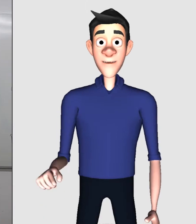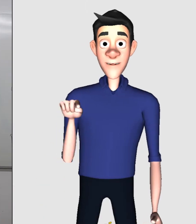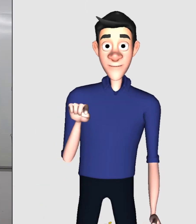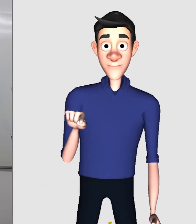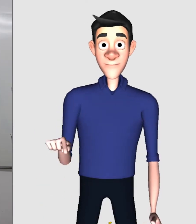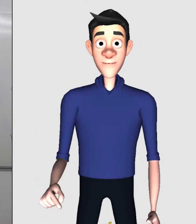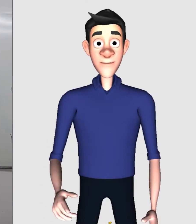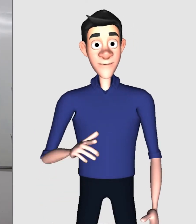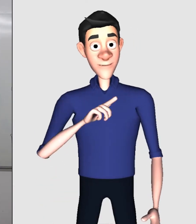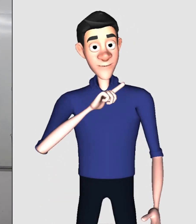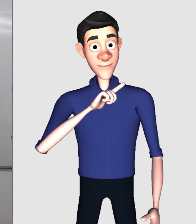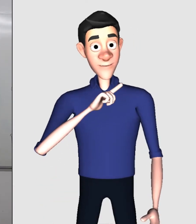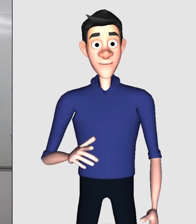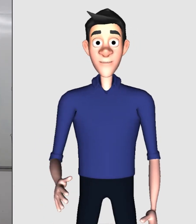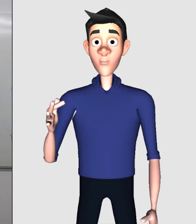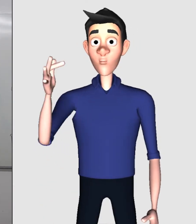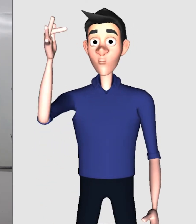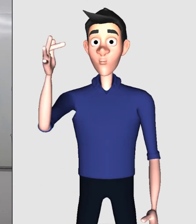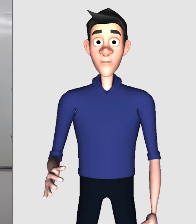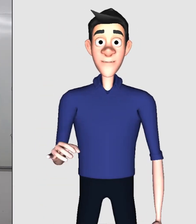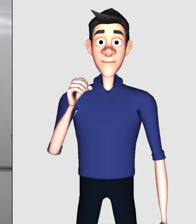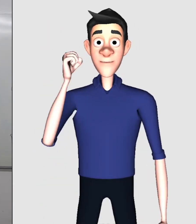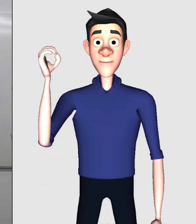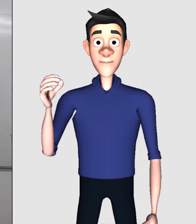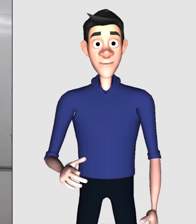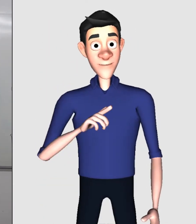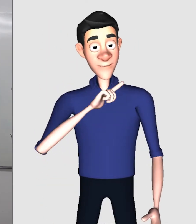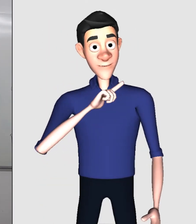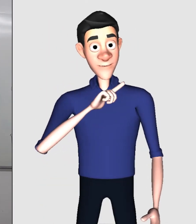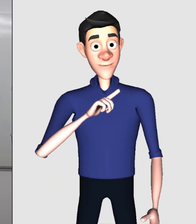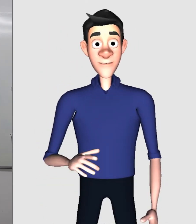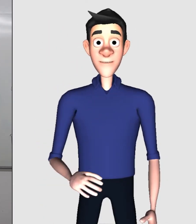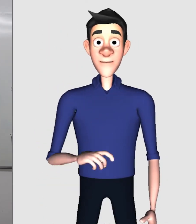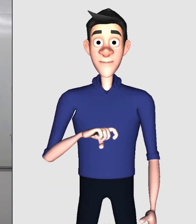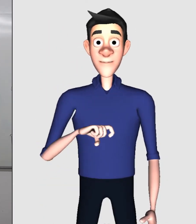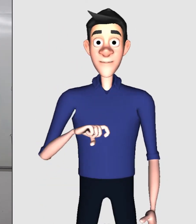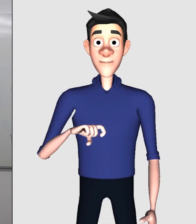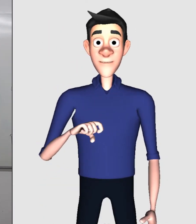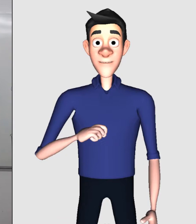É claro que na corda elas se cancelam, se não a corda estaria sendo esticada